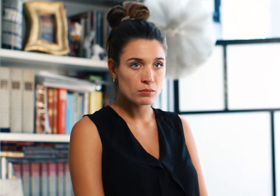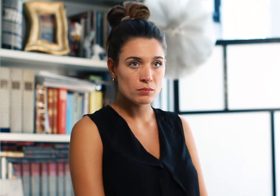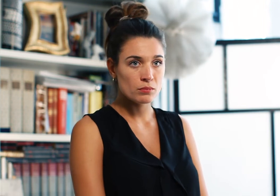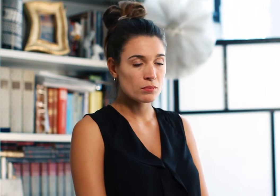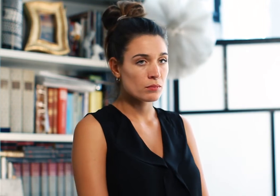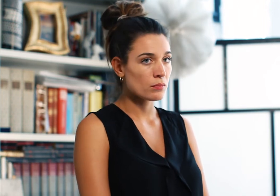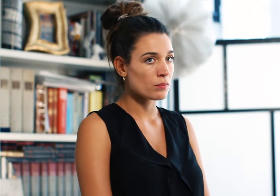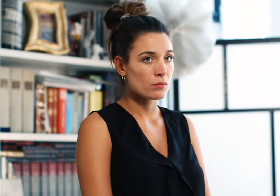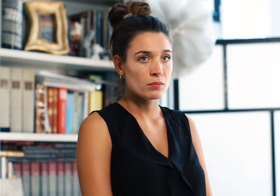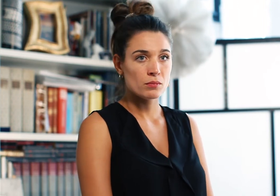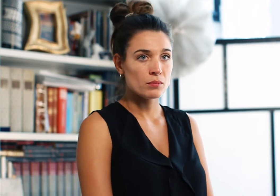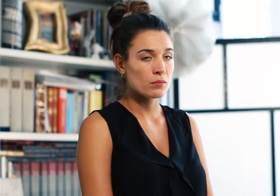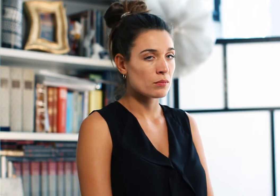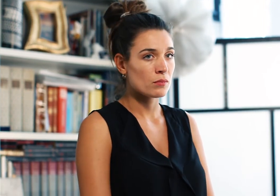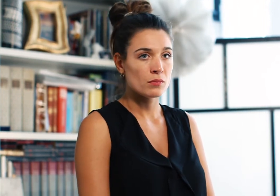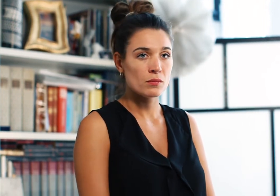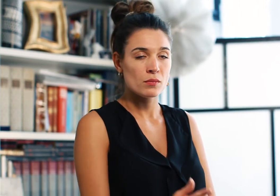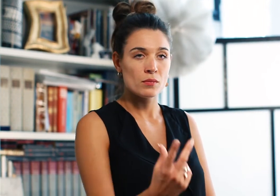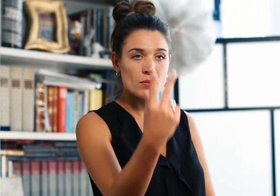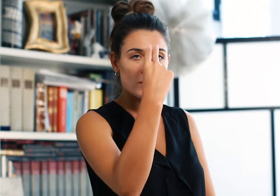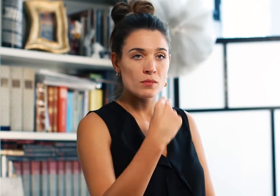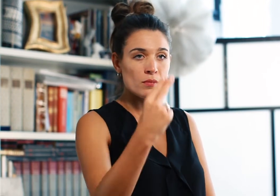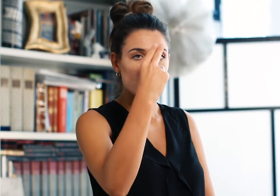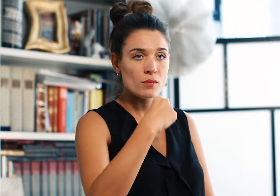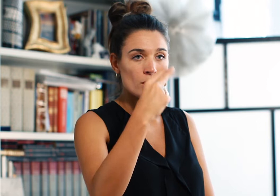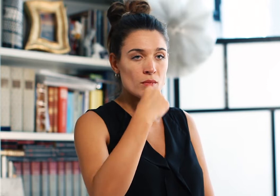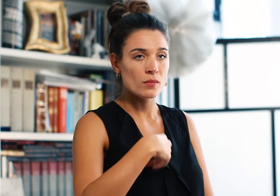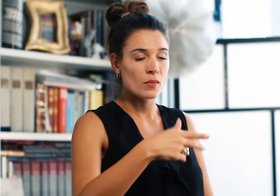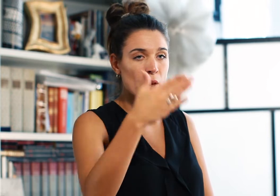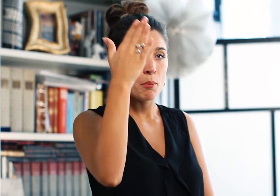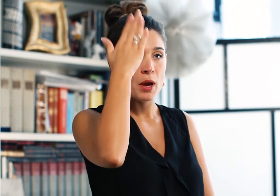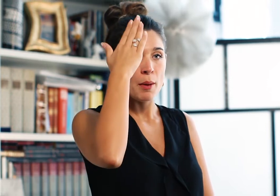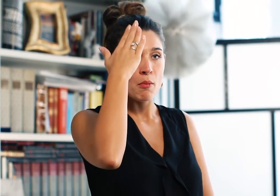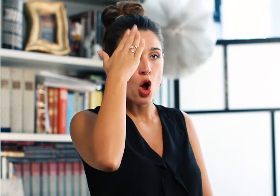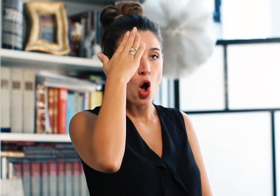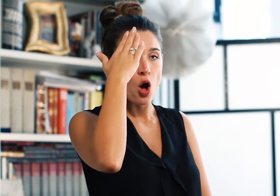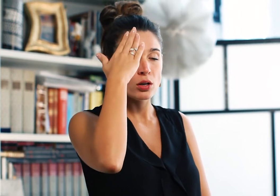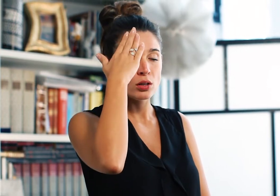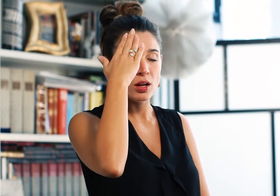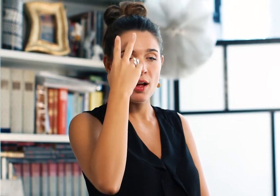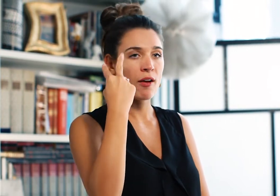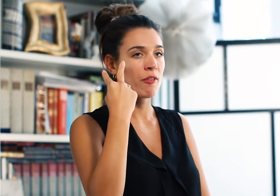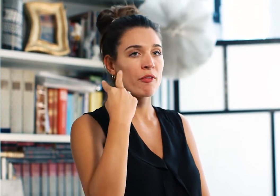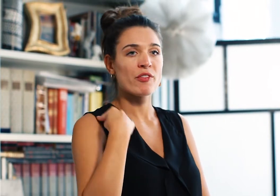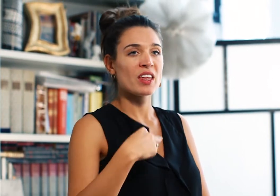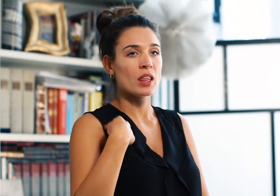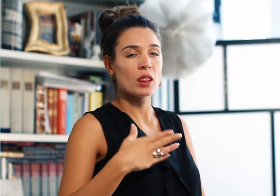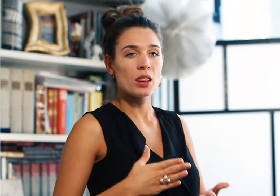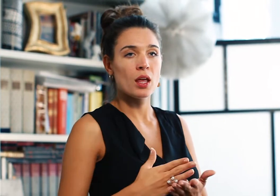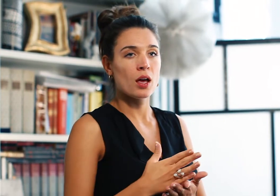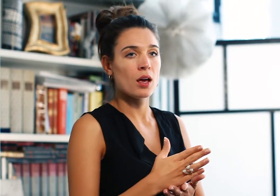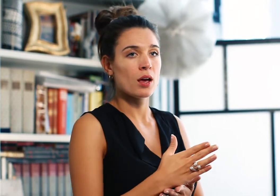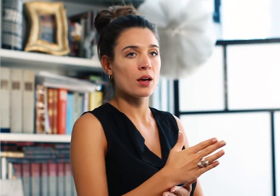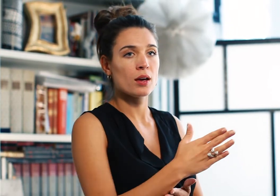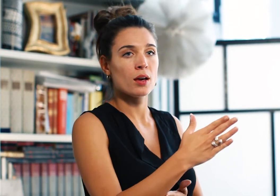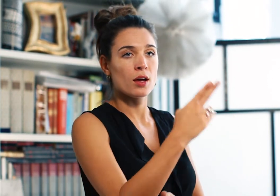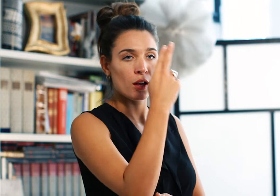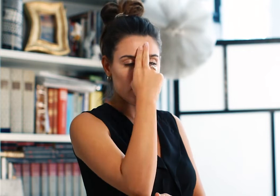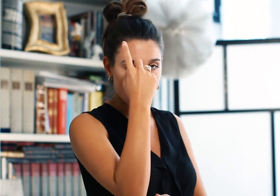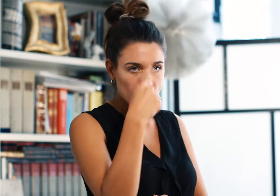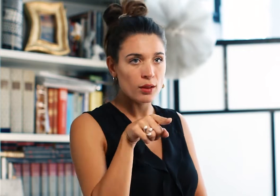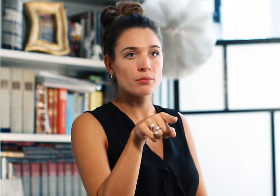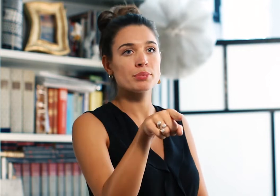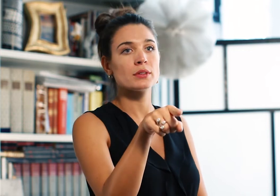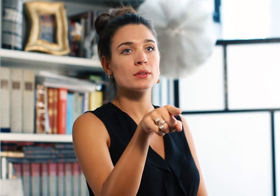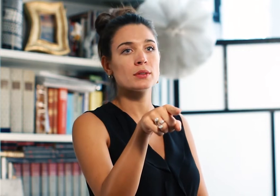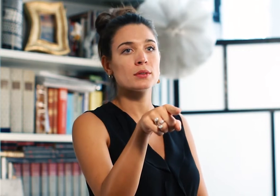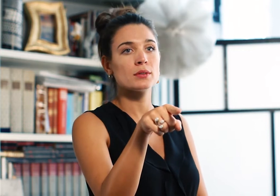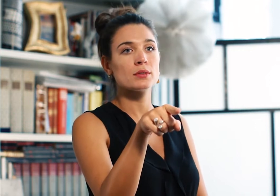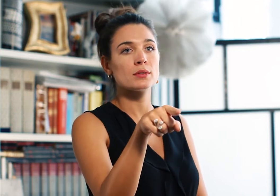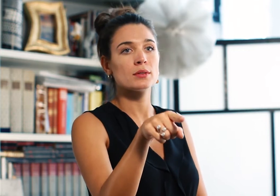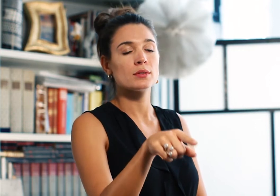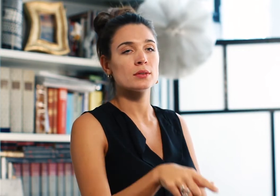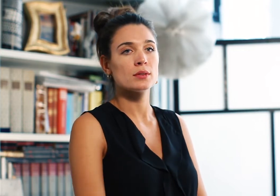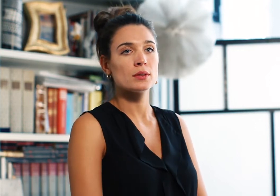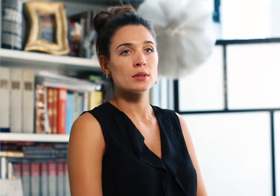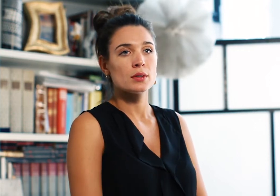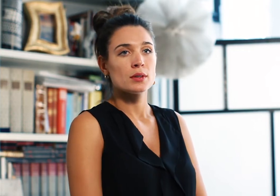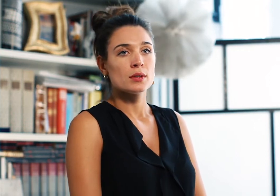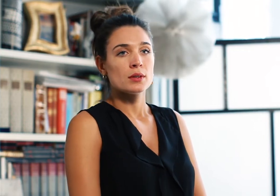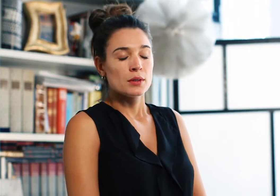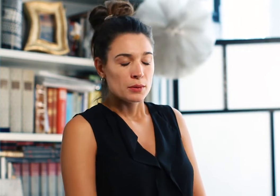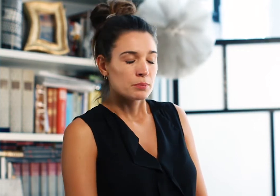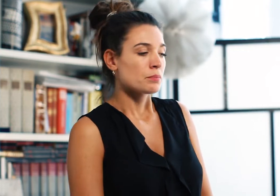vita, si alzò ma rimase fermo in piedi, come se avesse d'improvviso dimenticato